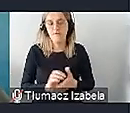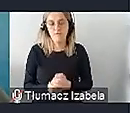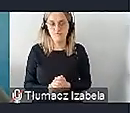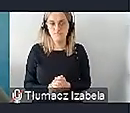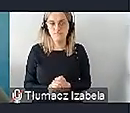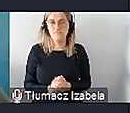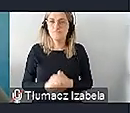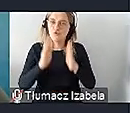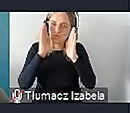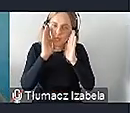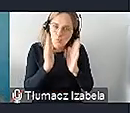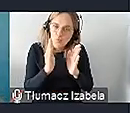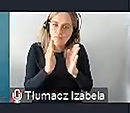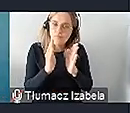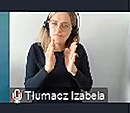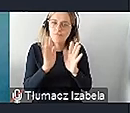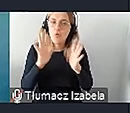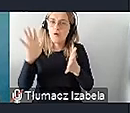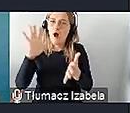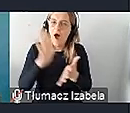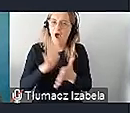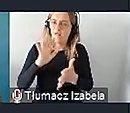raczej skupić się na cechach charakterystycznych.